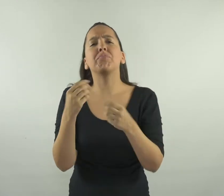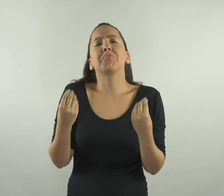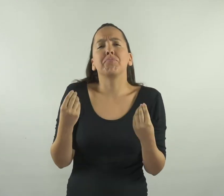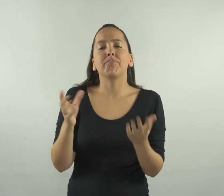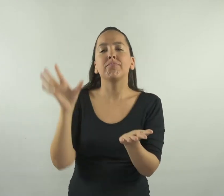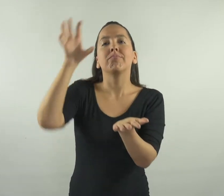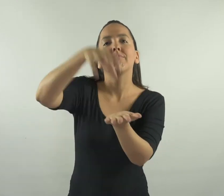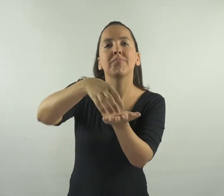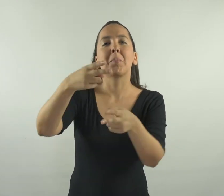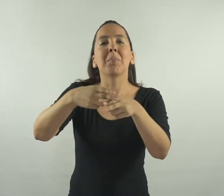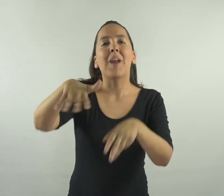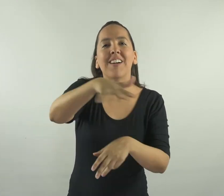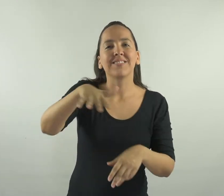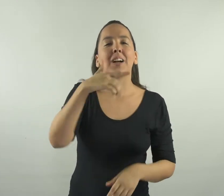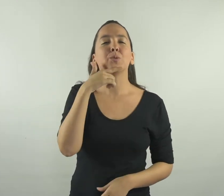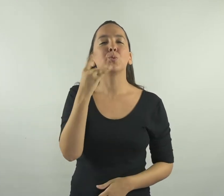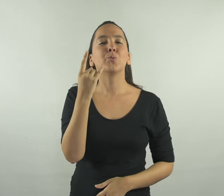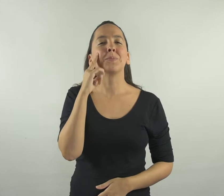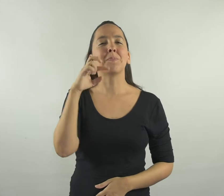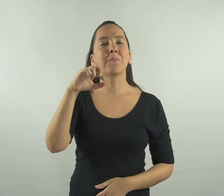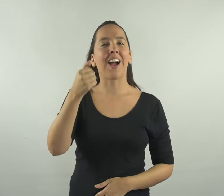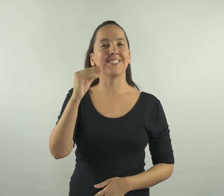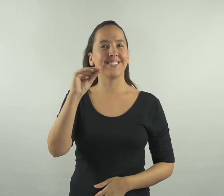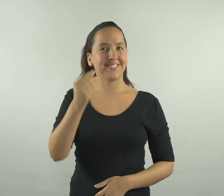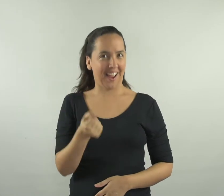para realizar un monumento en la plazoleta Suipacha